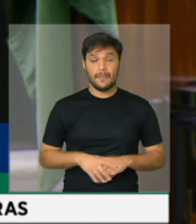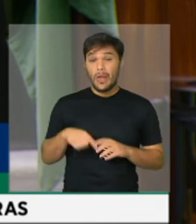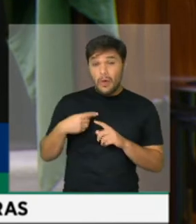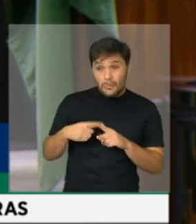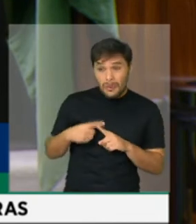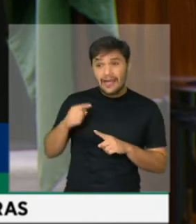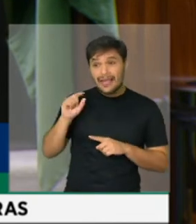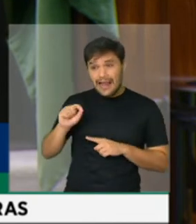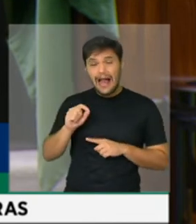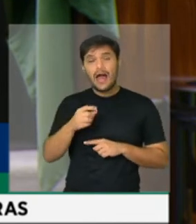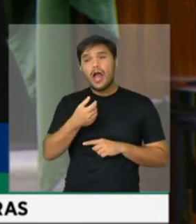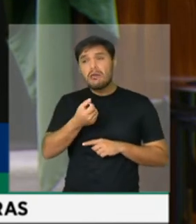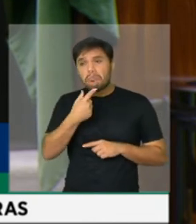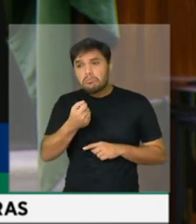DEPUTADO ROGÉRIO. PORQUE COLOCARAM CLOROQUINA PARA O